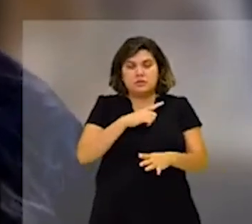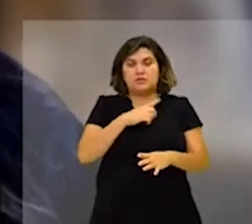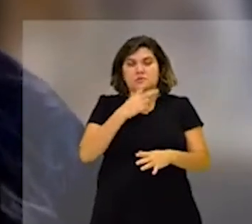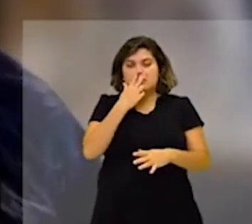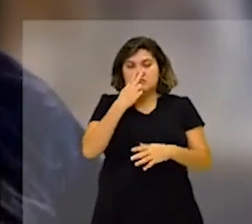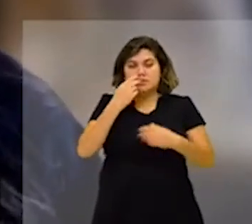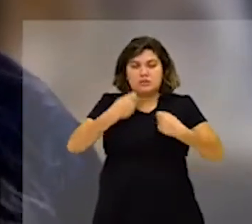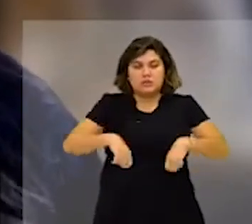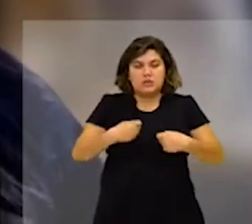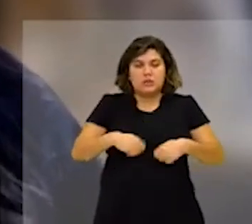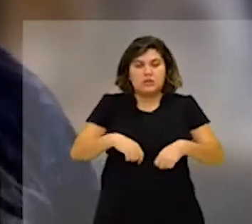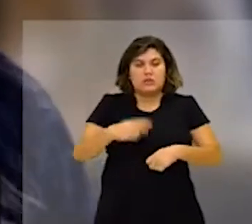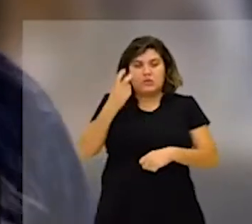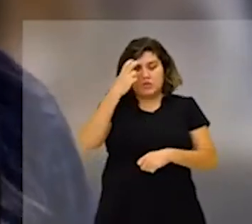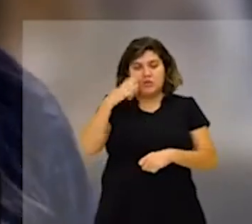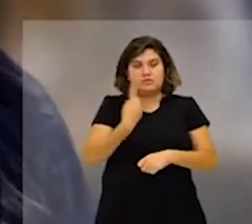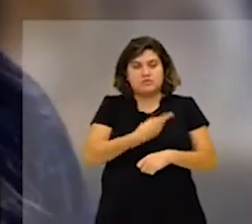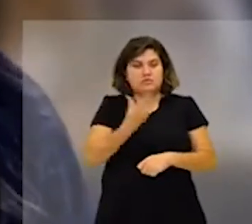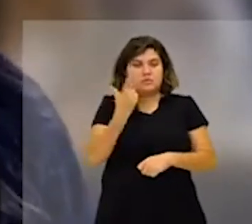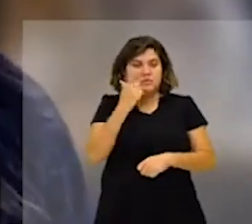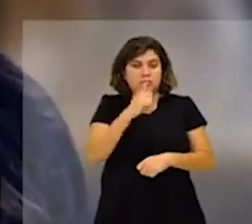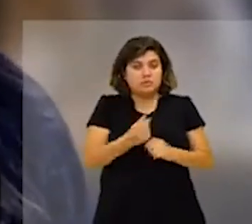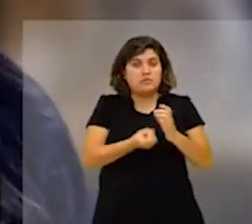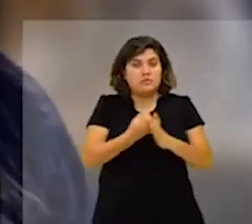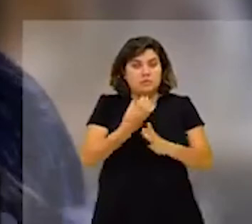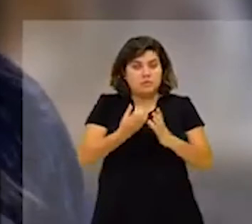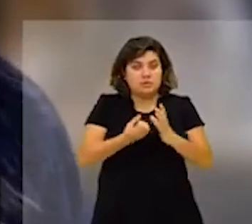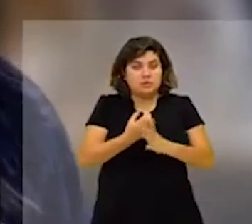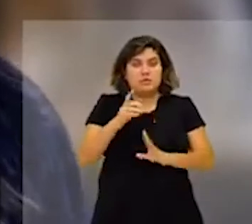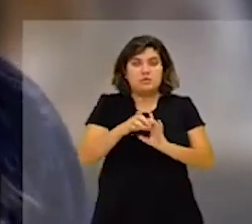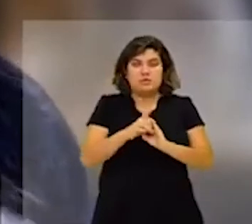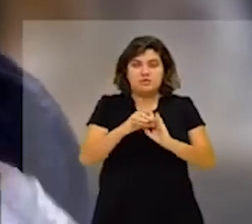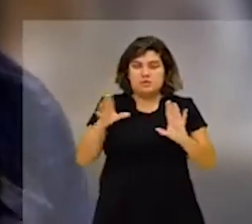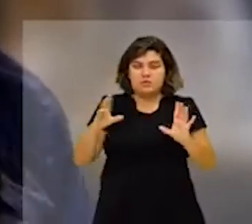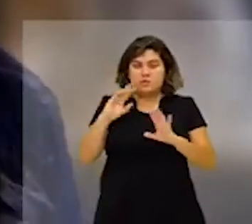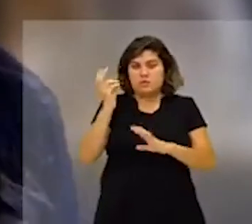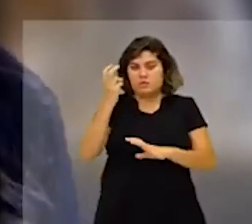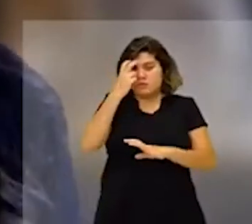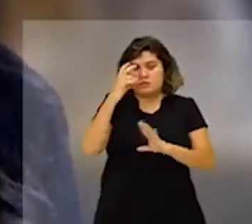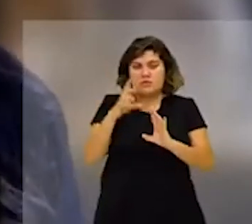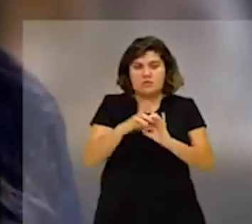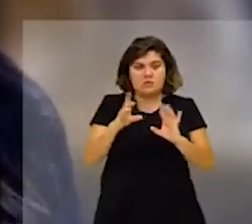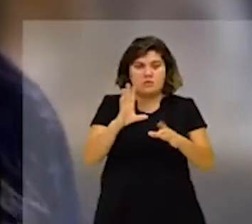a gente produzir pensar sua dimensão democrática e cultura democrática com políticas emancipadores